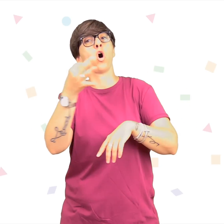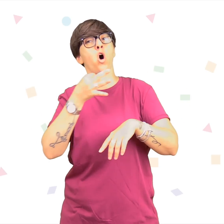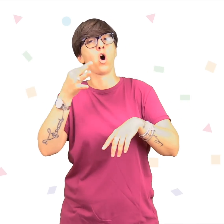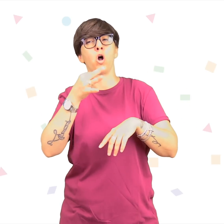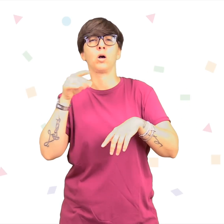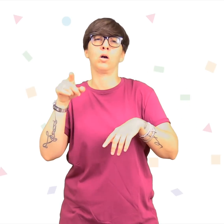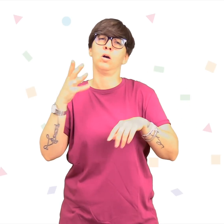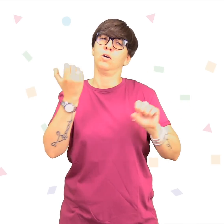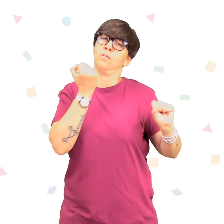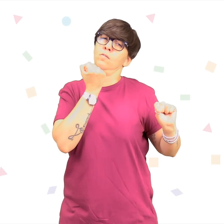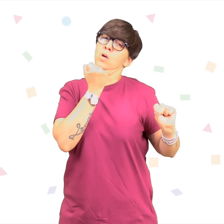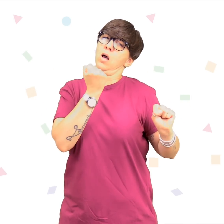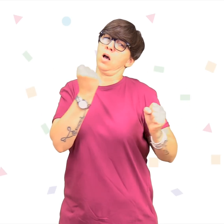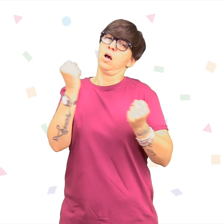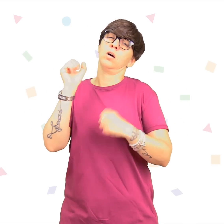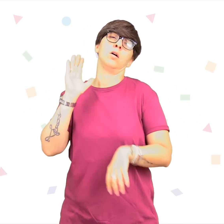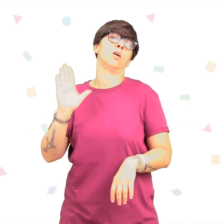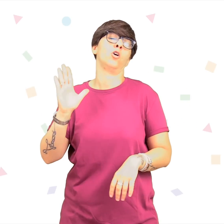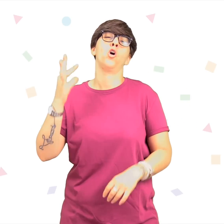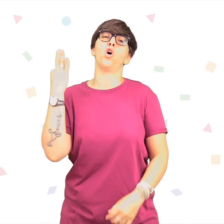i protagonisti indiscussi della zona.